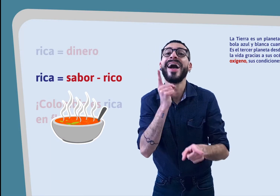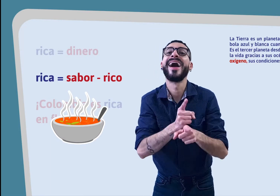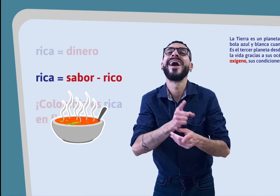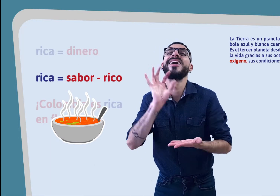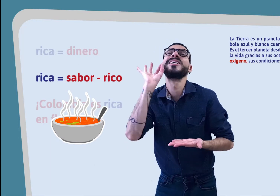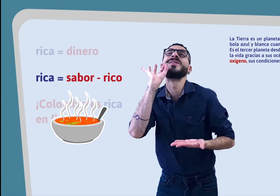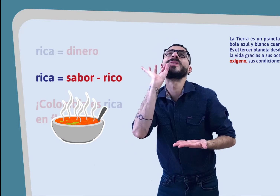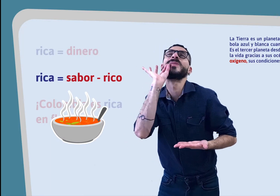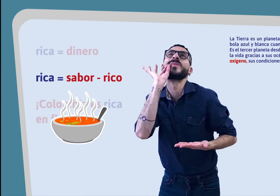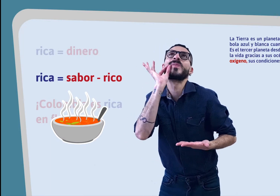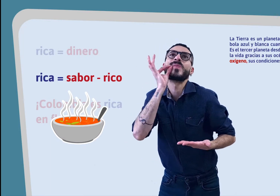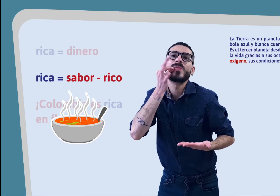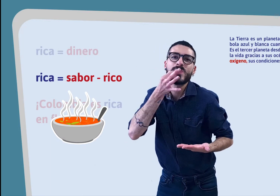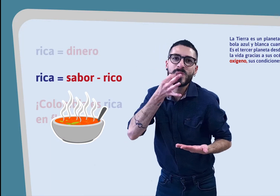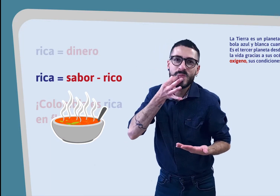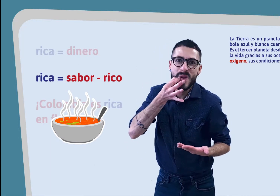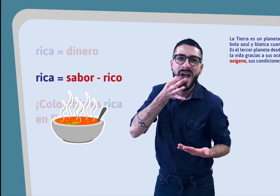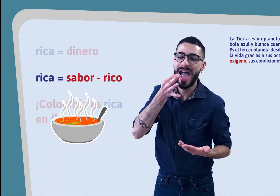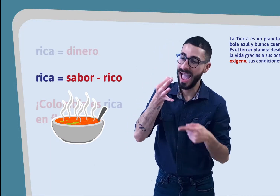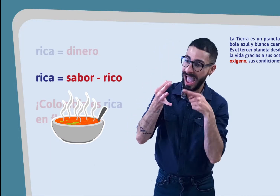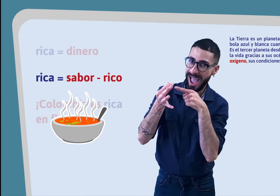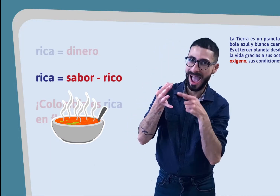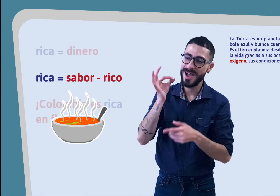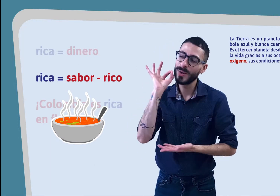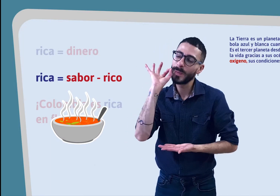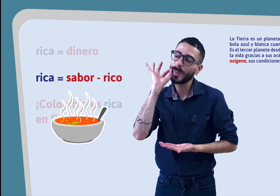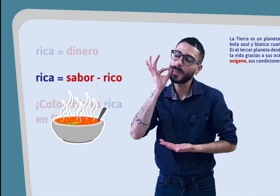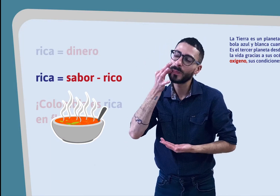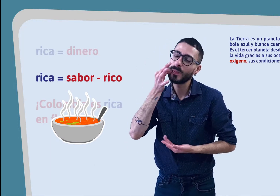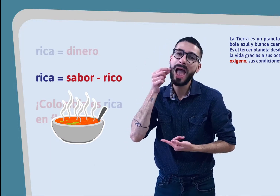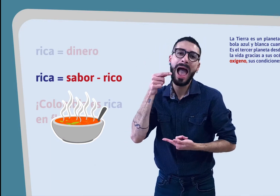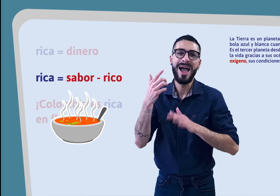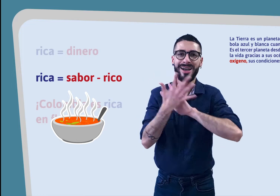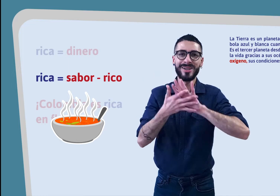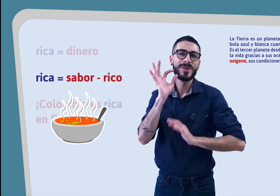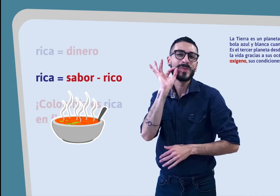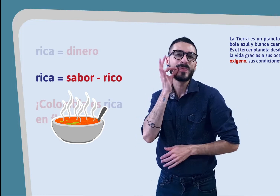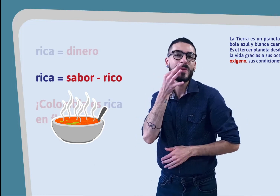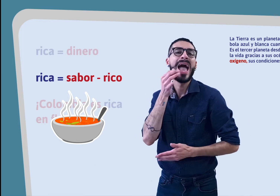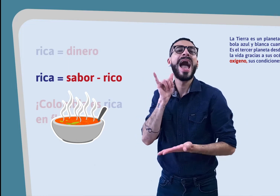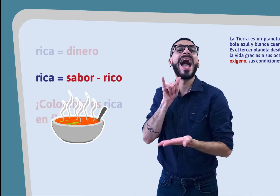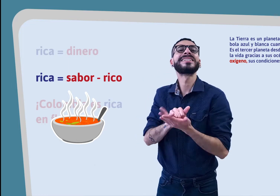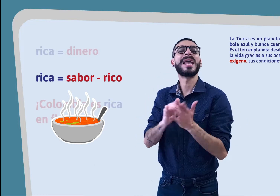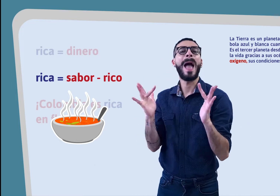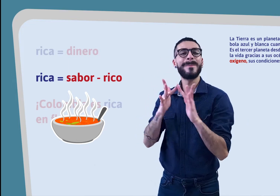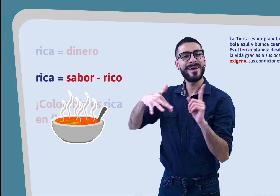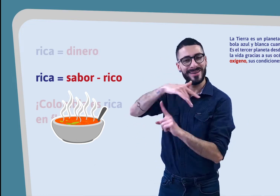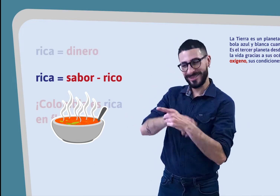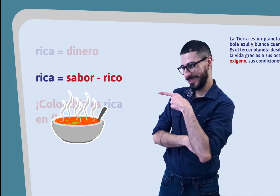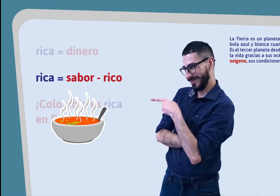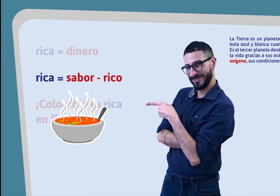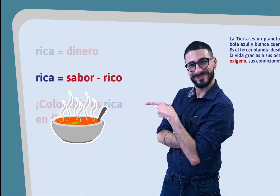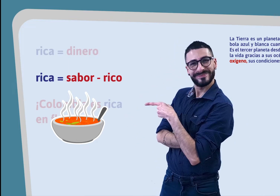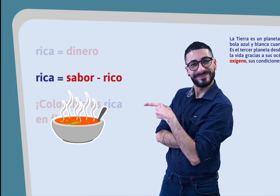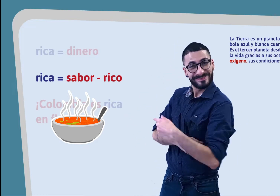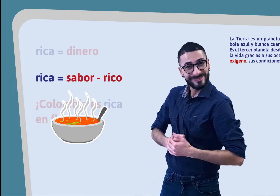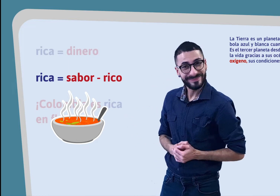exacto, tiene el significado de delicioso. Por lo que esta seña corresponde a ese contexto.